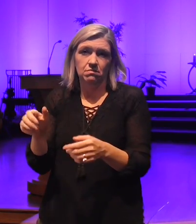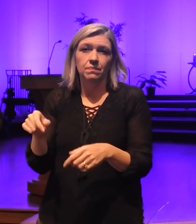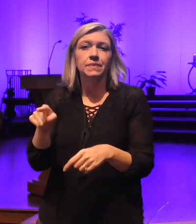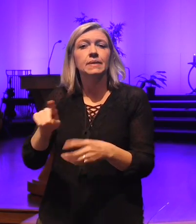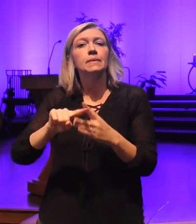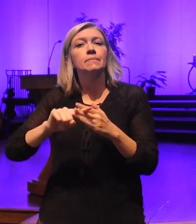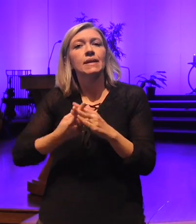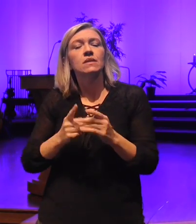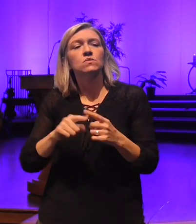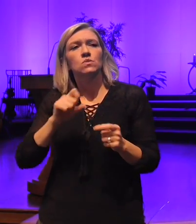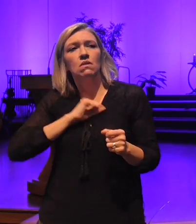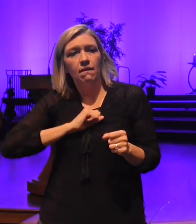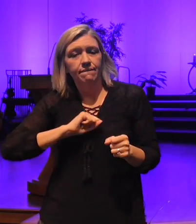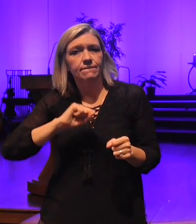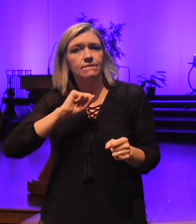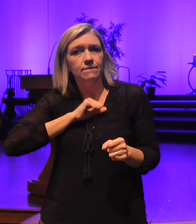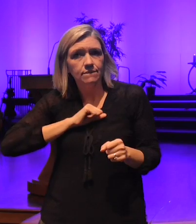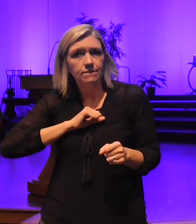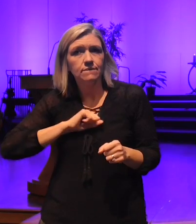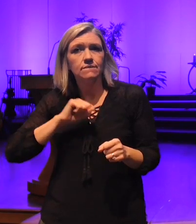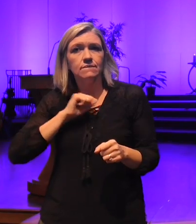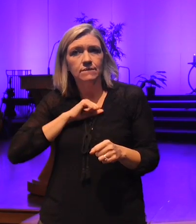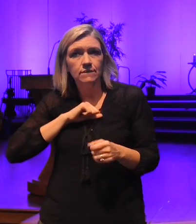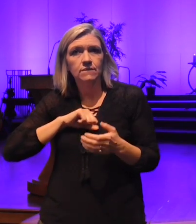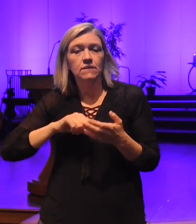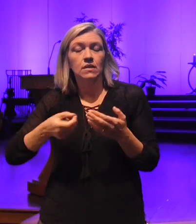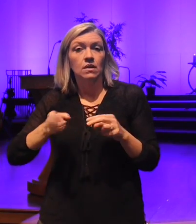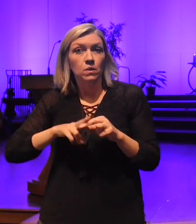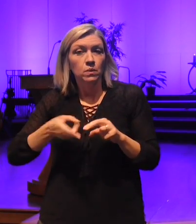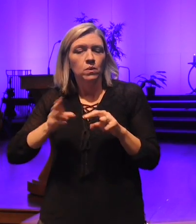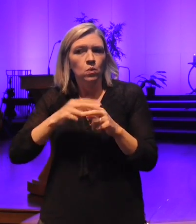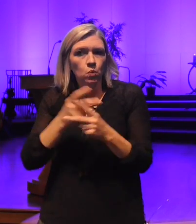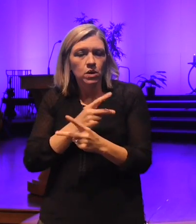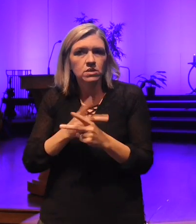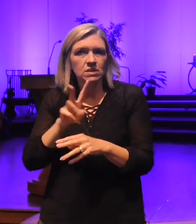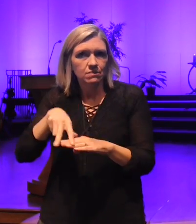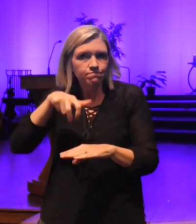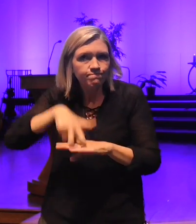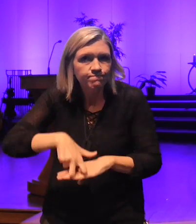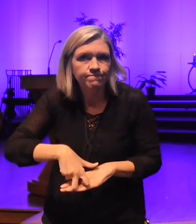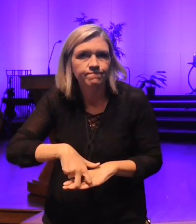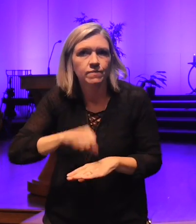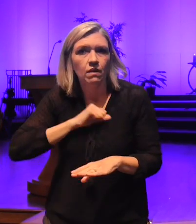tan fuerte que lo hizo caer de rodillas y un guardia se acercó y le exigió que se levantara